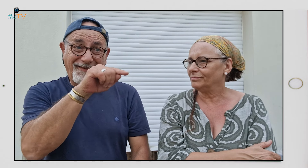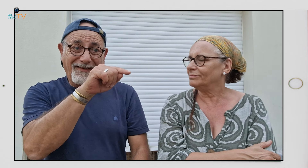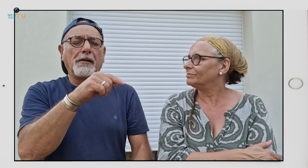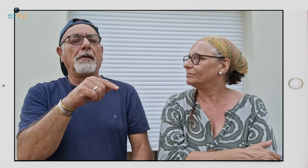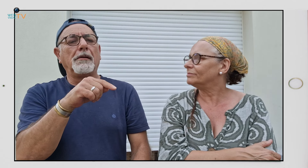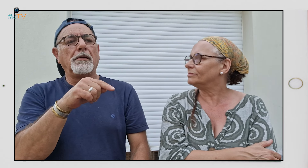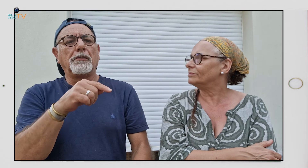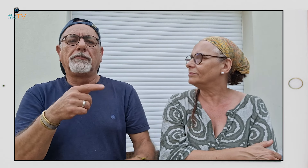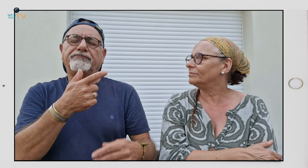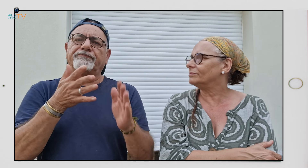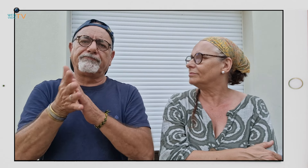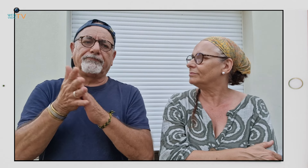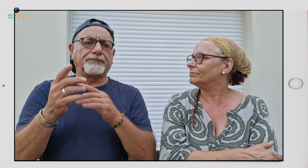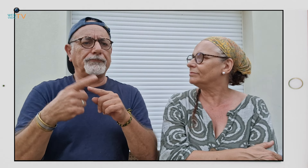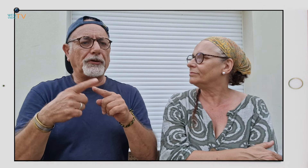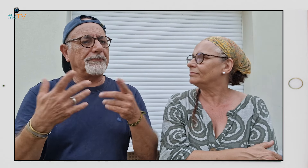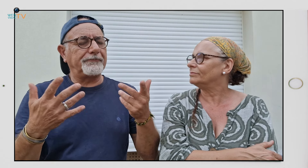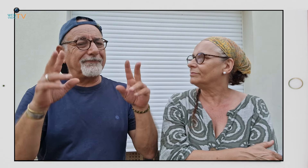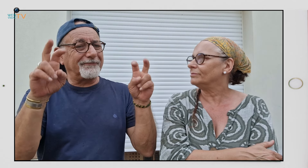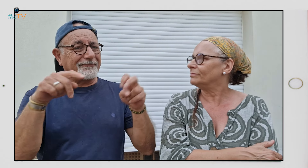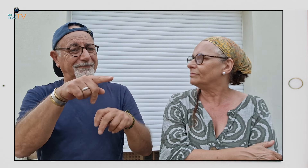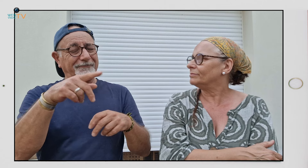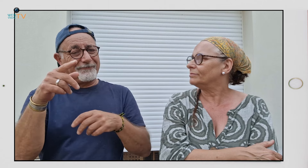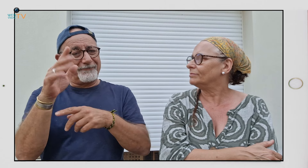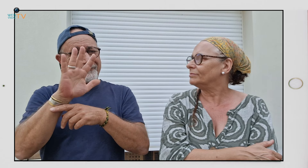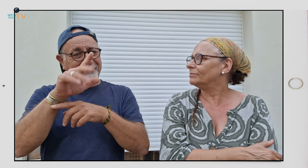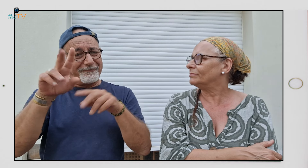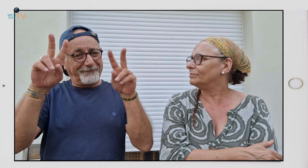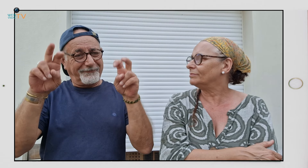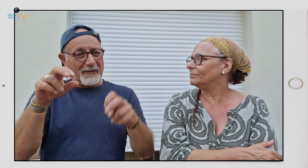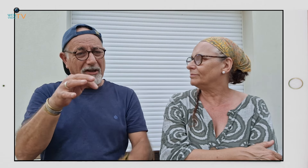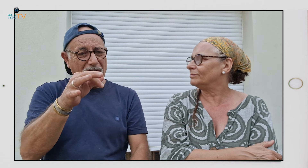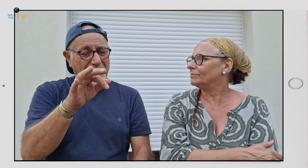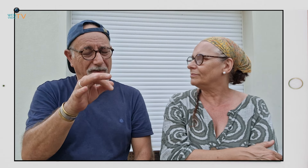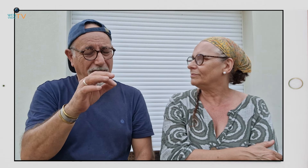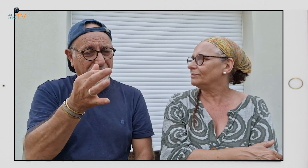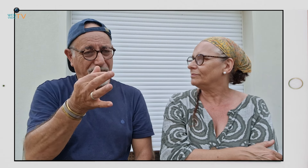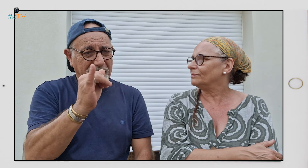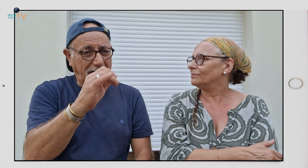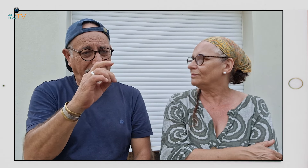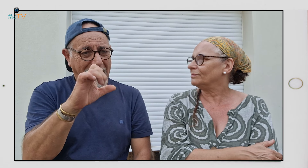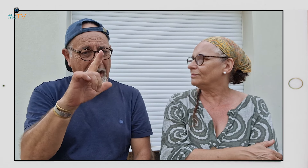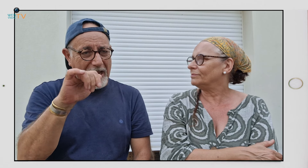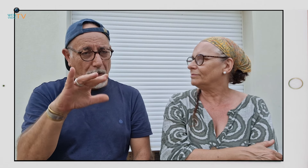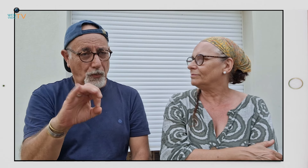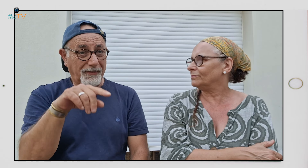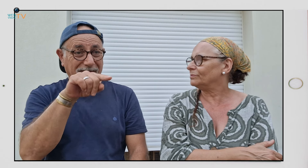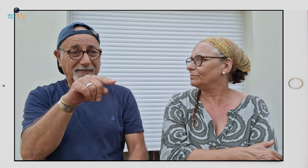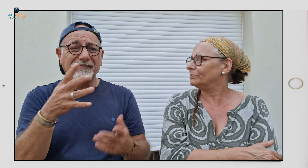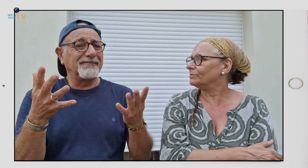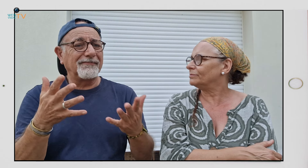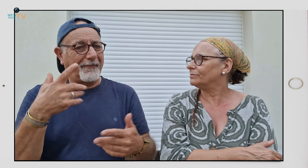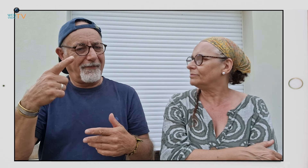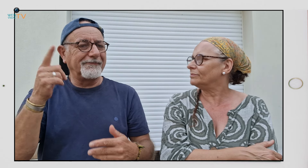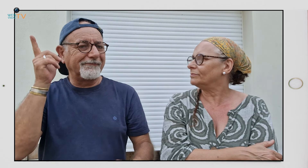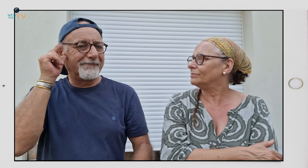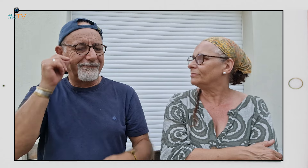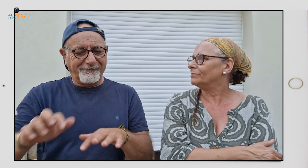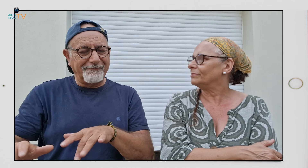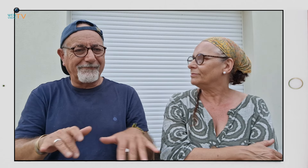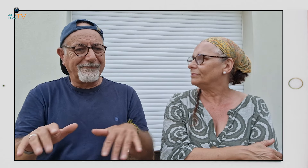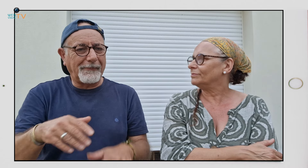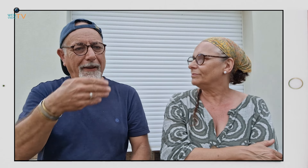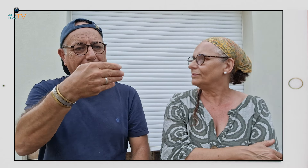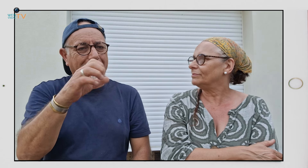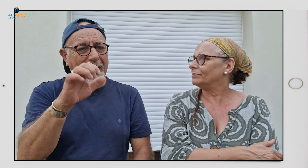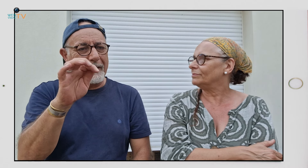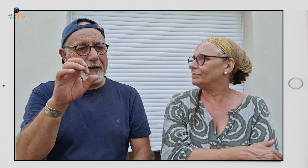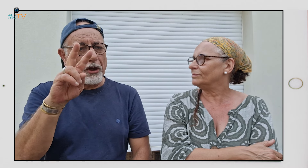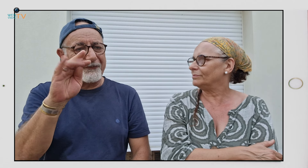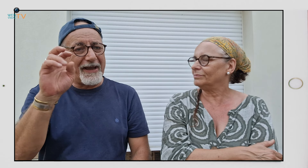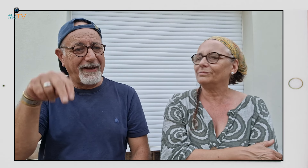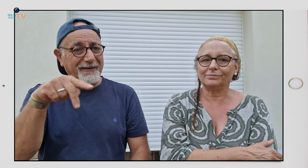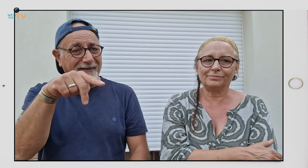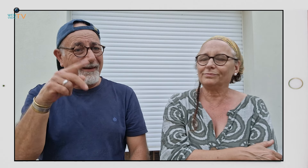Os cuento esto ya que la ópera Fidelio fue escrita por el compositor Beethoven.